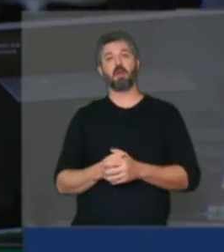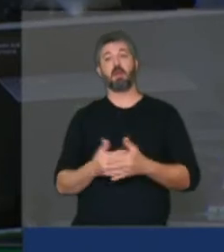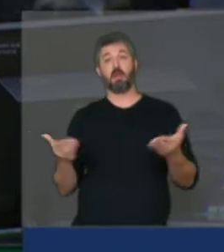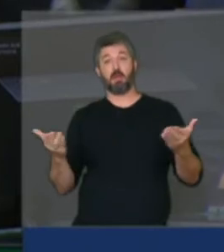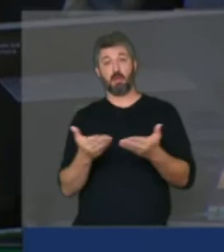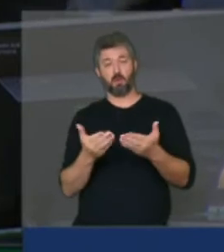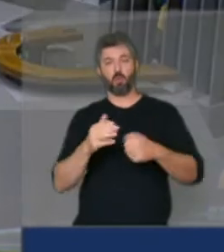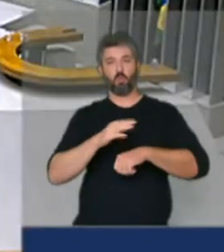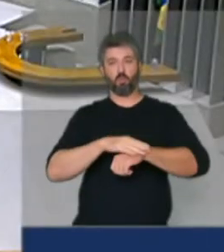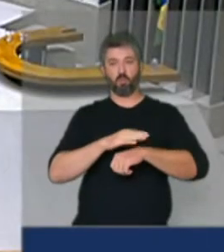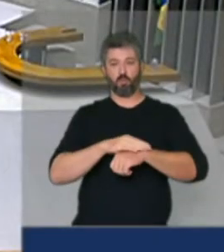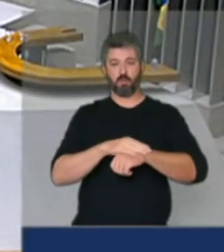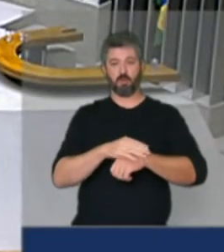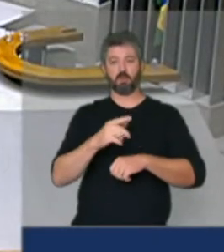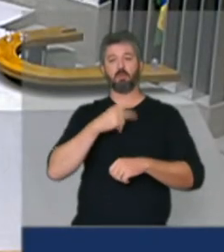PRESIDENTE, DIZER QUE, CHAMAR A ATENÇÃO DOS PARLAMENTARES